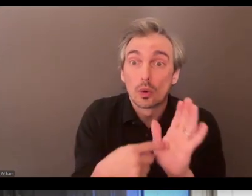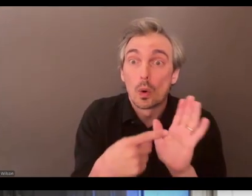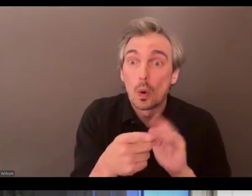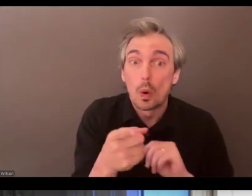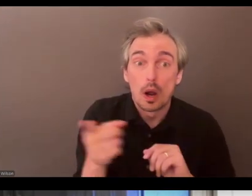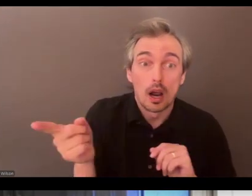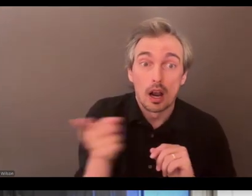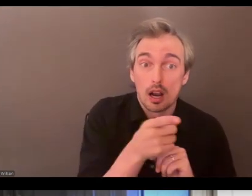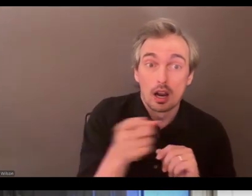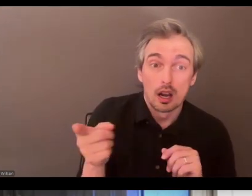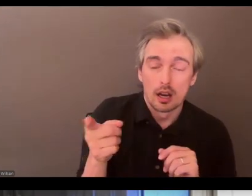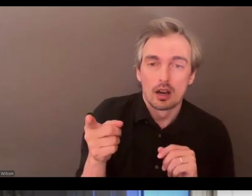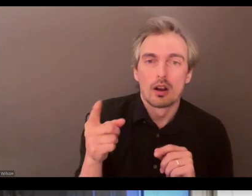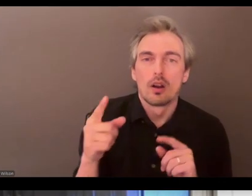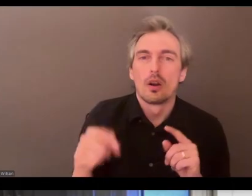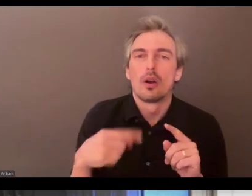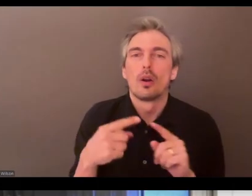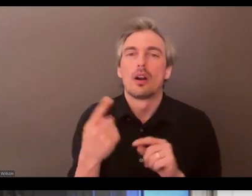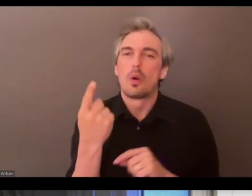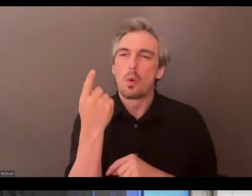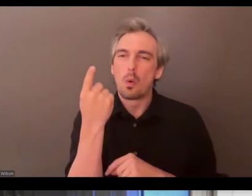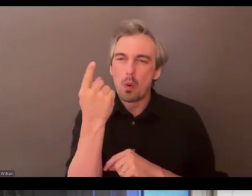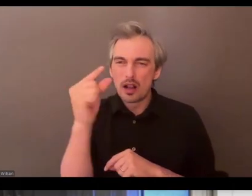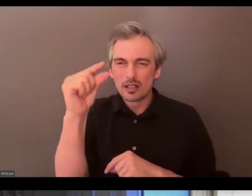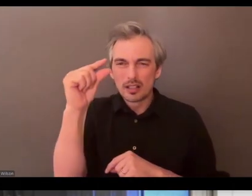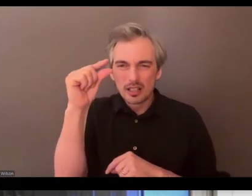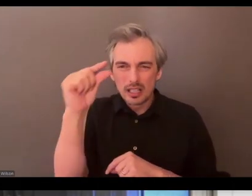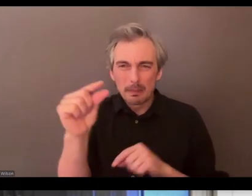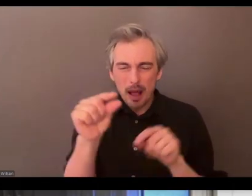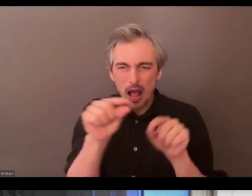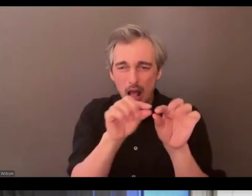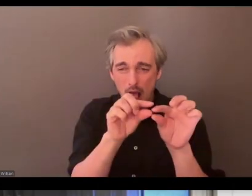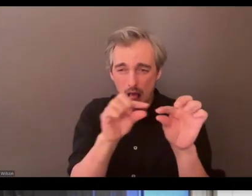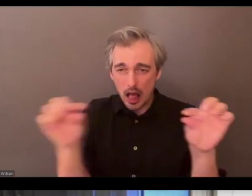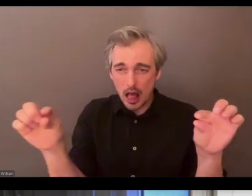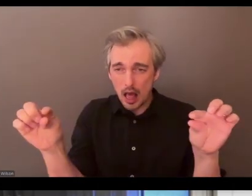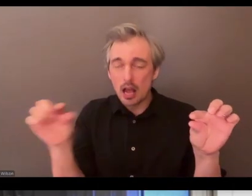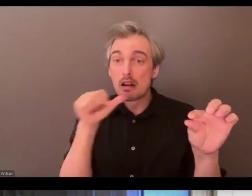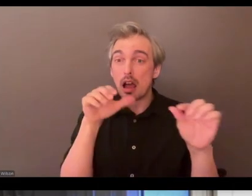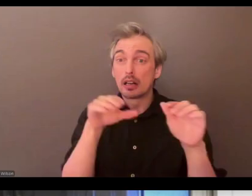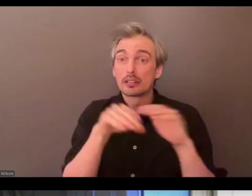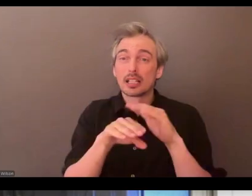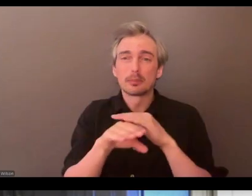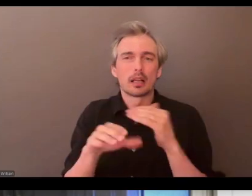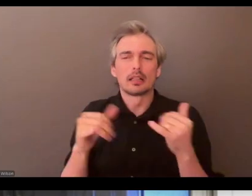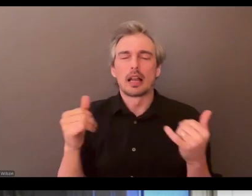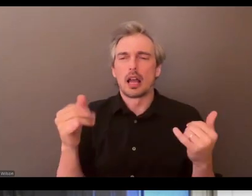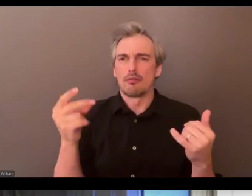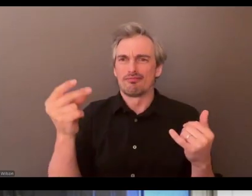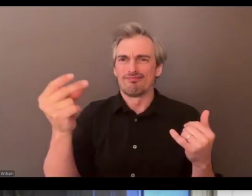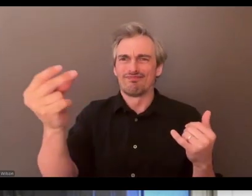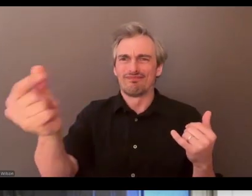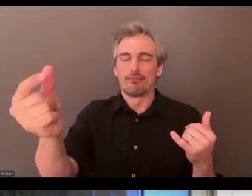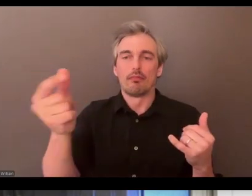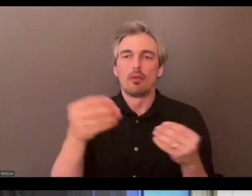もしその最後の部分がデ ータセット全体の結論だったらどう でしょうか？これが私たちのデ ータセットのポイントです。